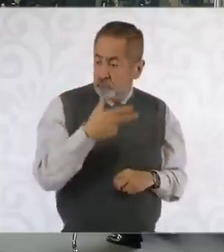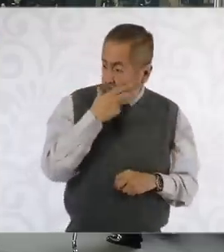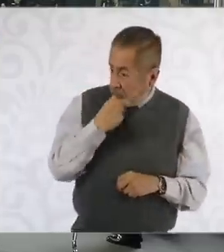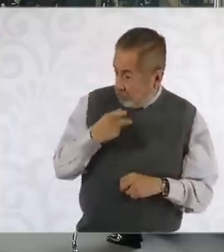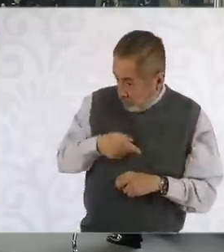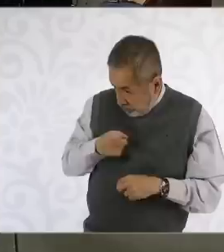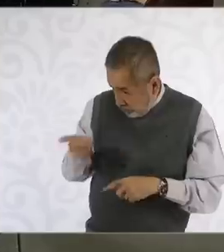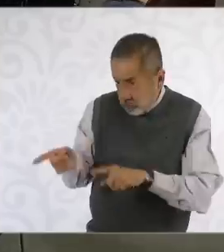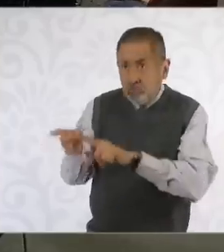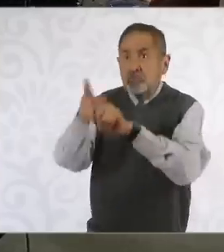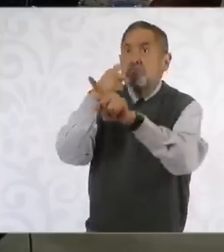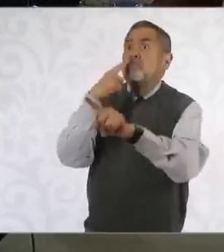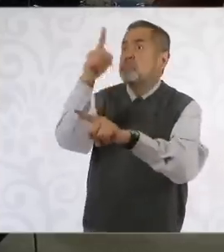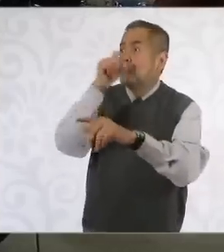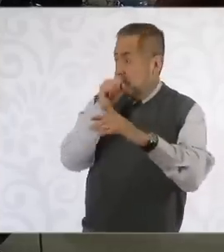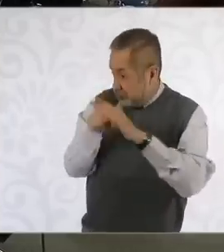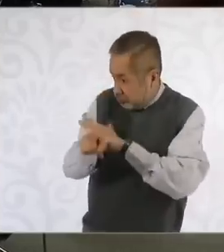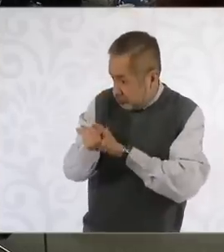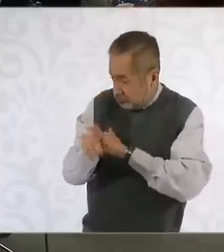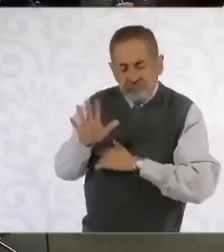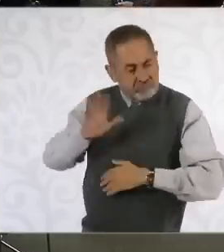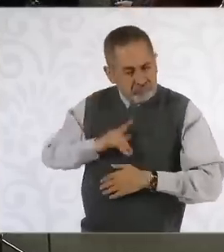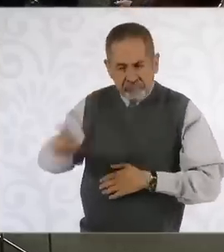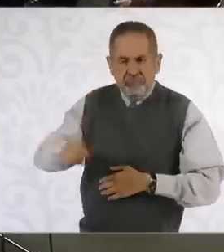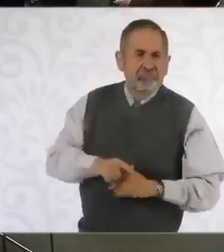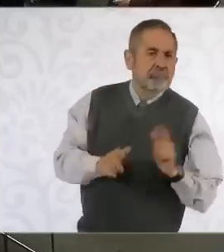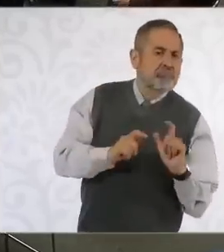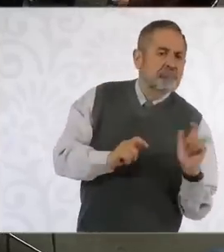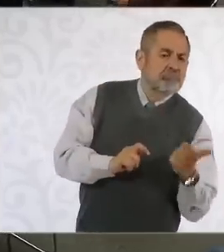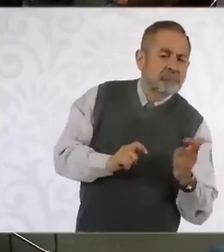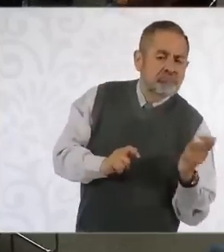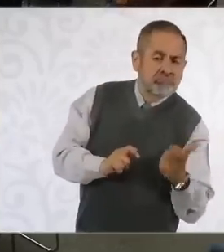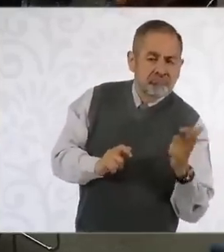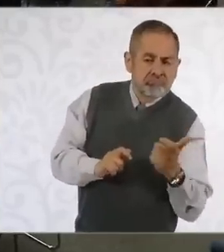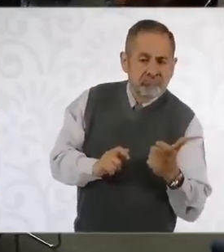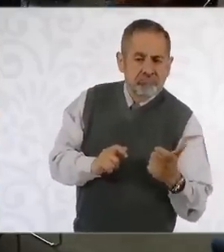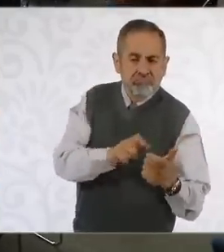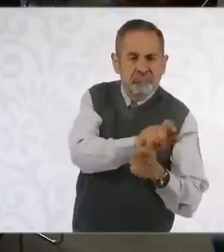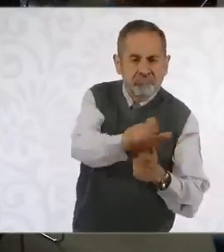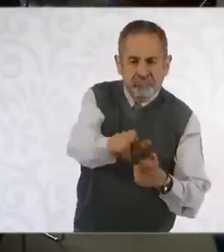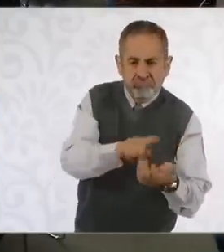esposo obviamente pagando todo este tipo de cosas a las autoridades correspondientes y actúan contra